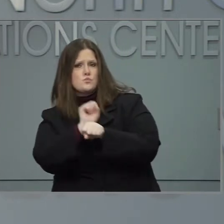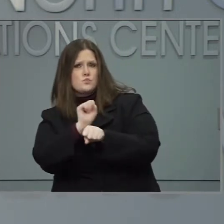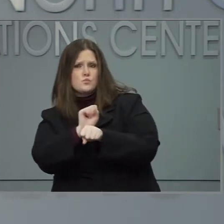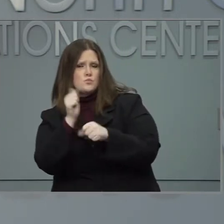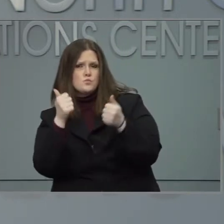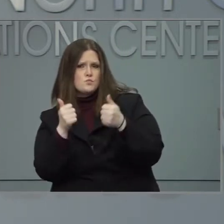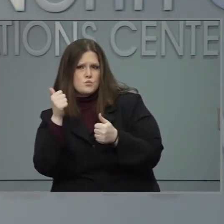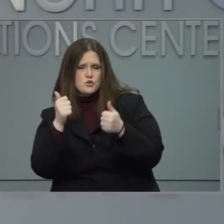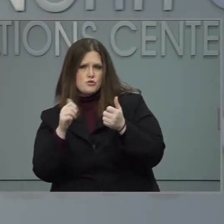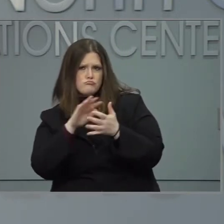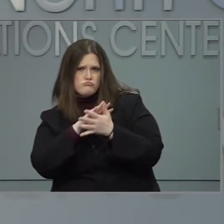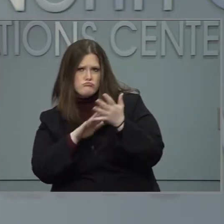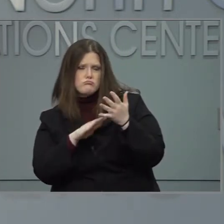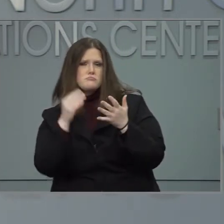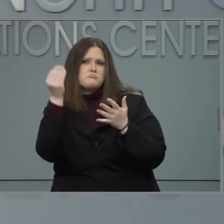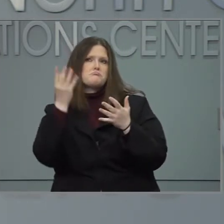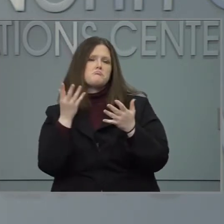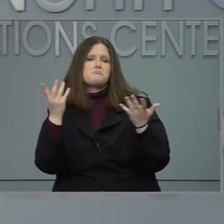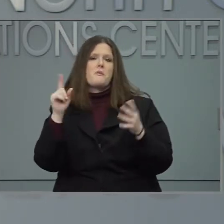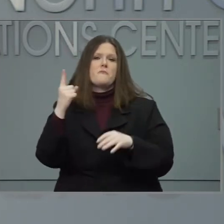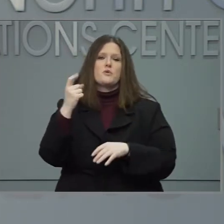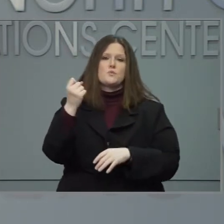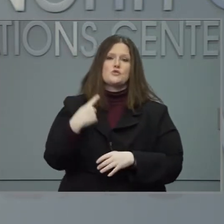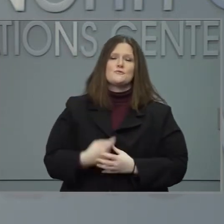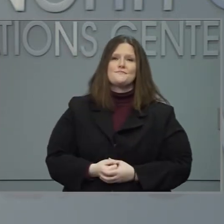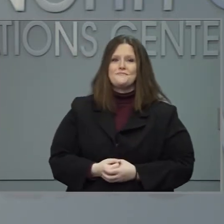Y quién representan primera pregunta.